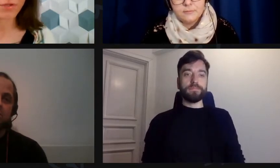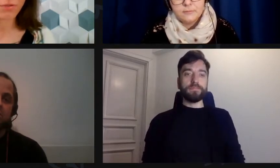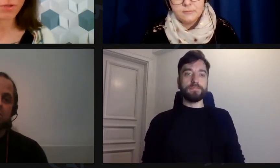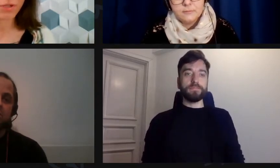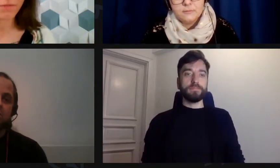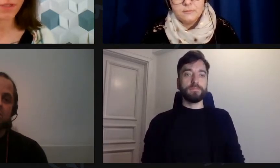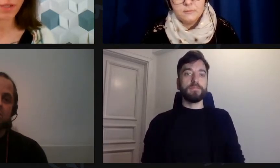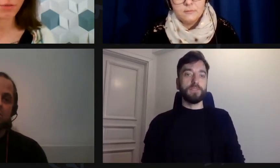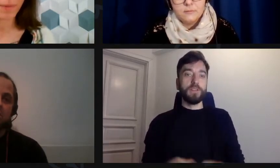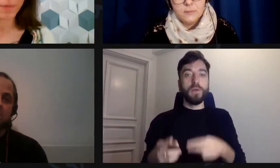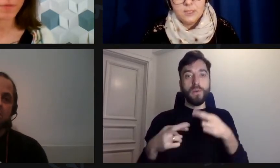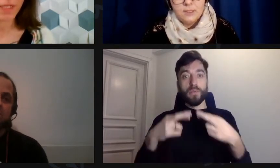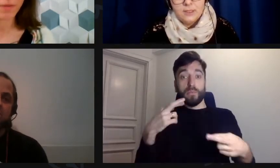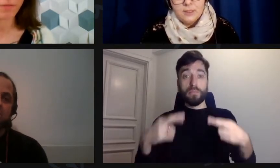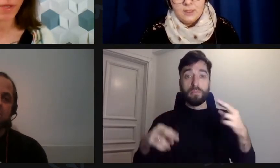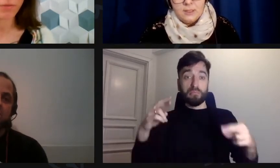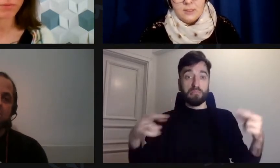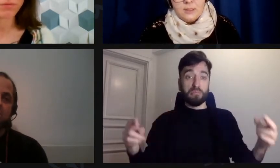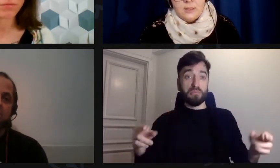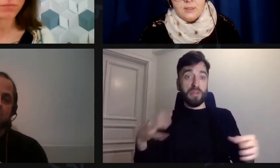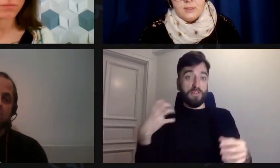Dominika- Dosyć zróżnicowana grupa pod względem wieku